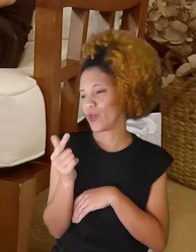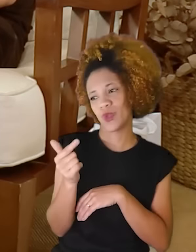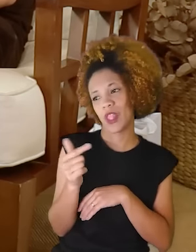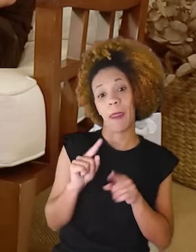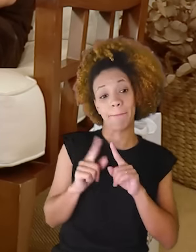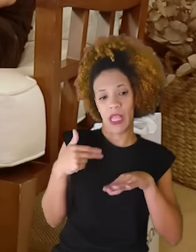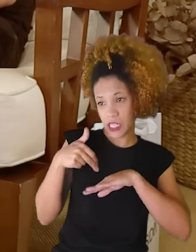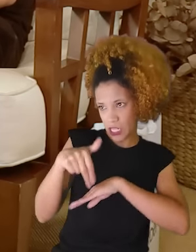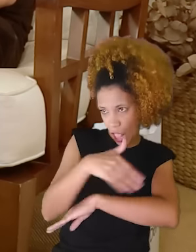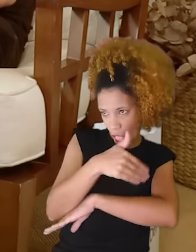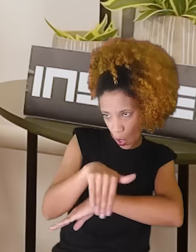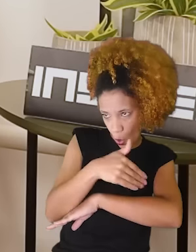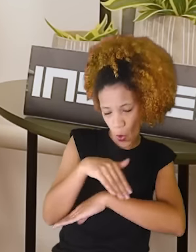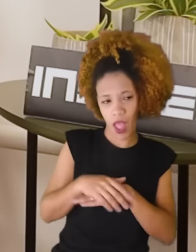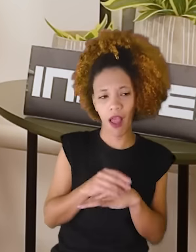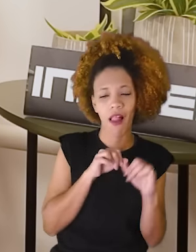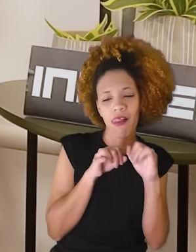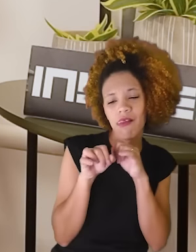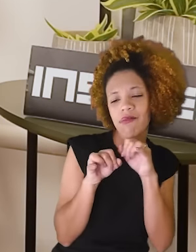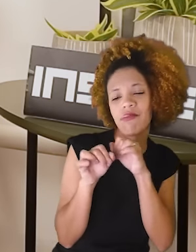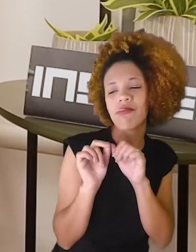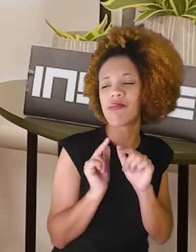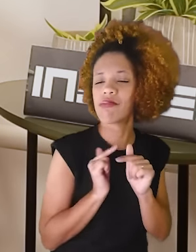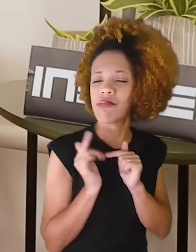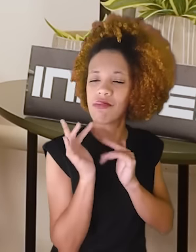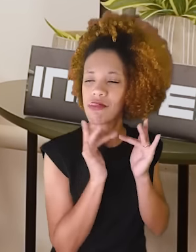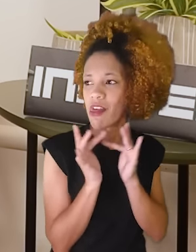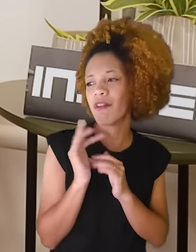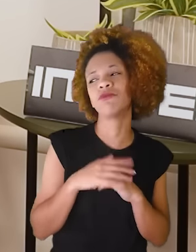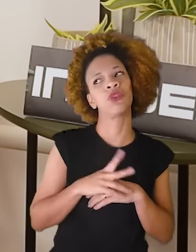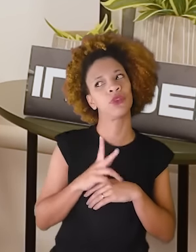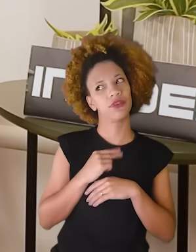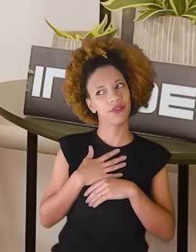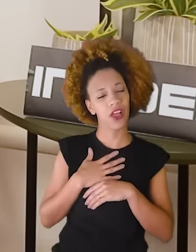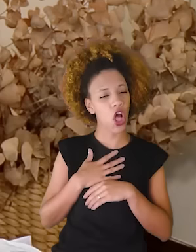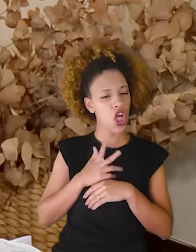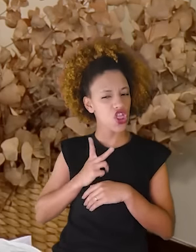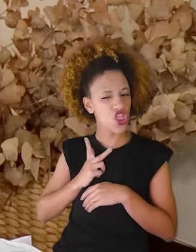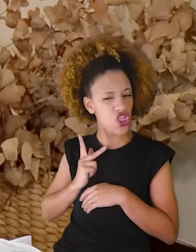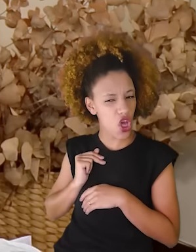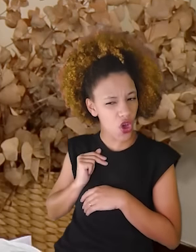Instagram mas ele vai na rua e e a mulherada dá em cima descaradamente cara de falar assim nossa